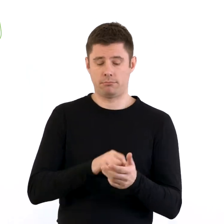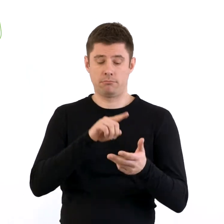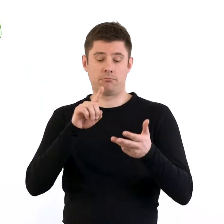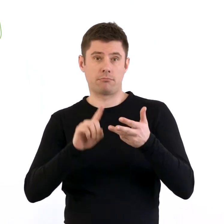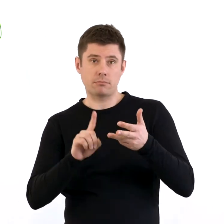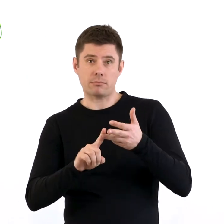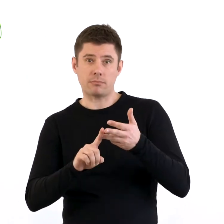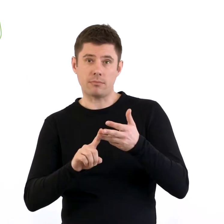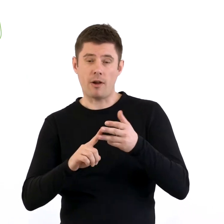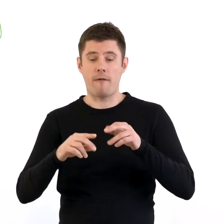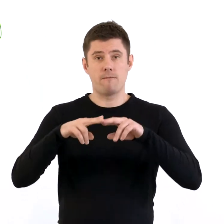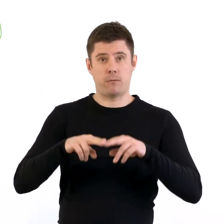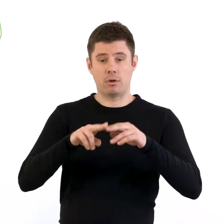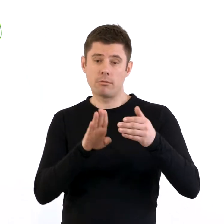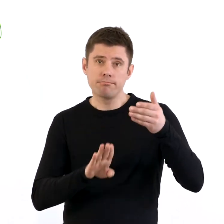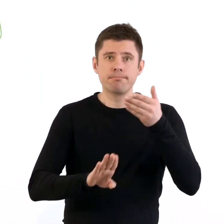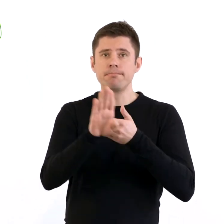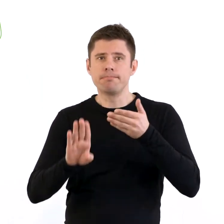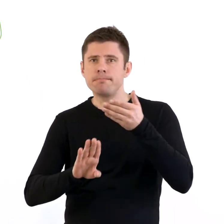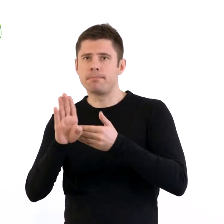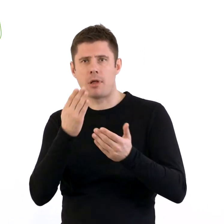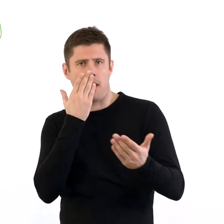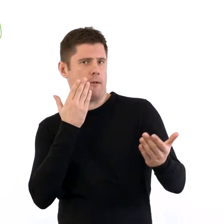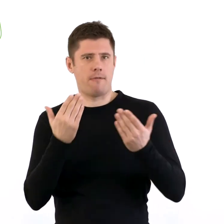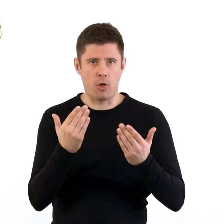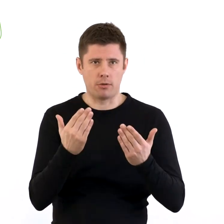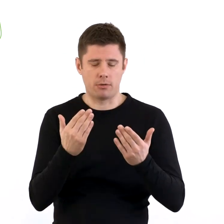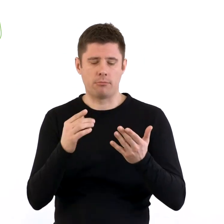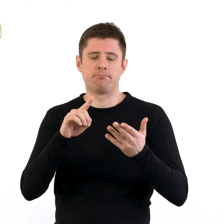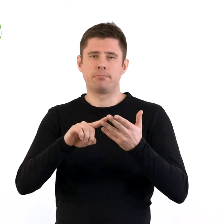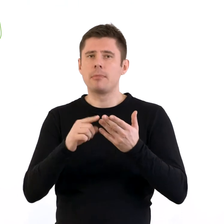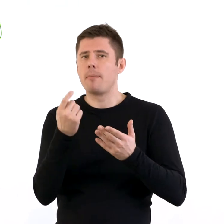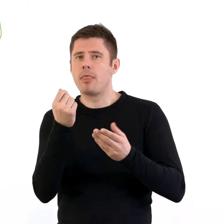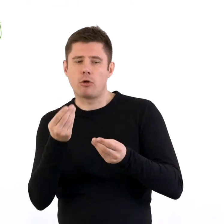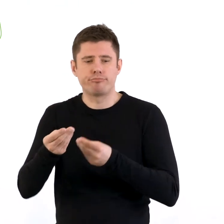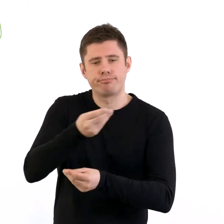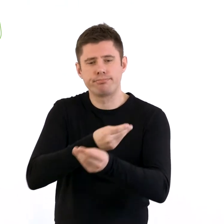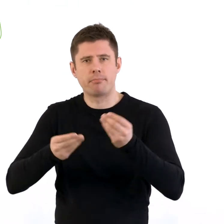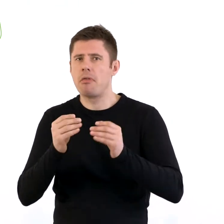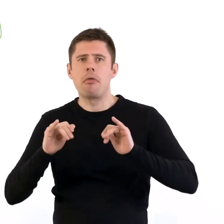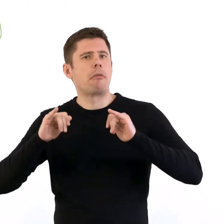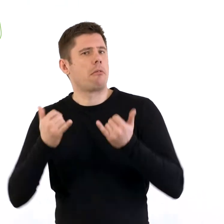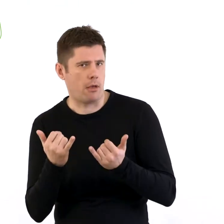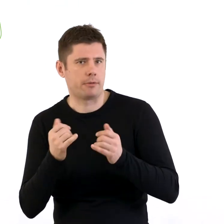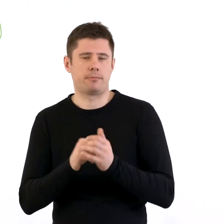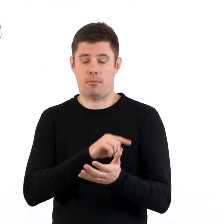4. sposób reprezentowania fundacji, a także zaciągania zobowiązań majątkowych;